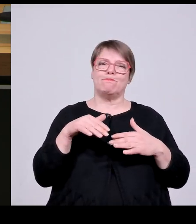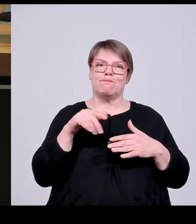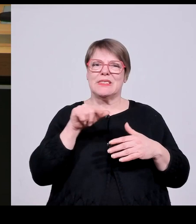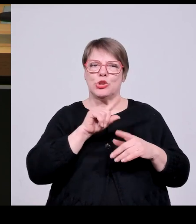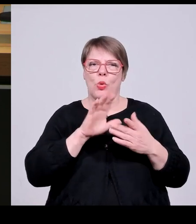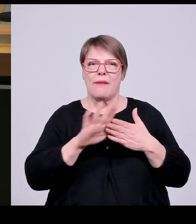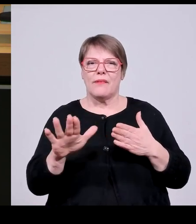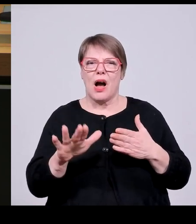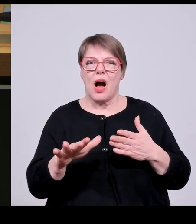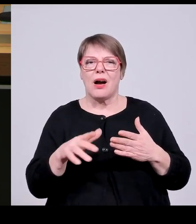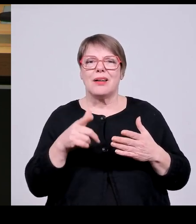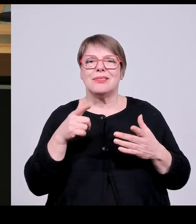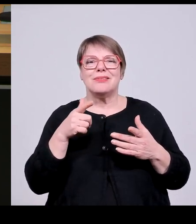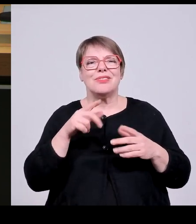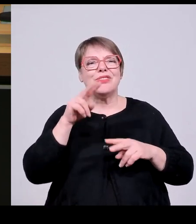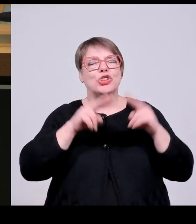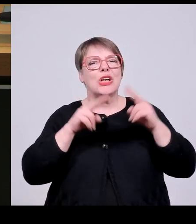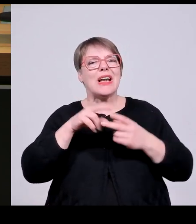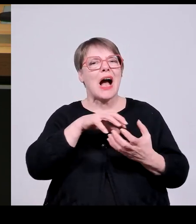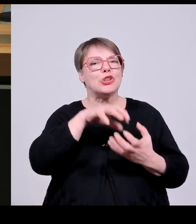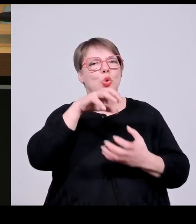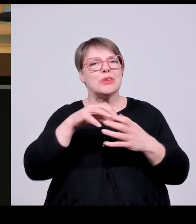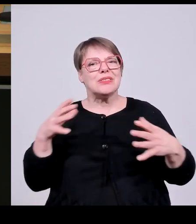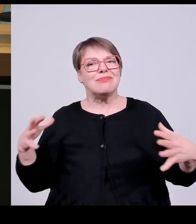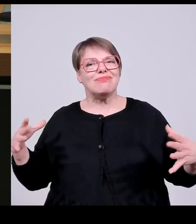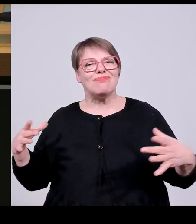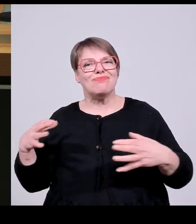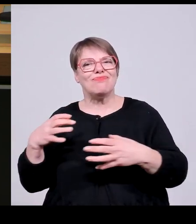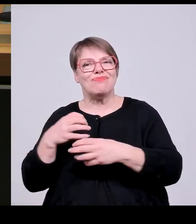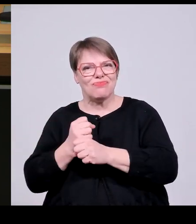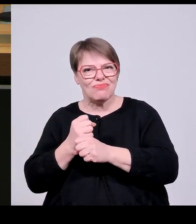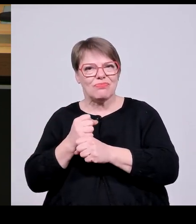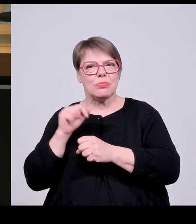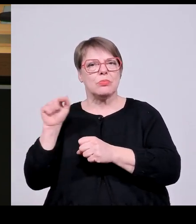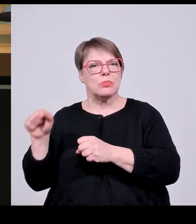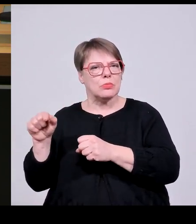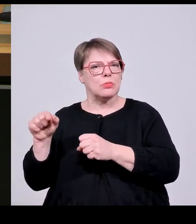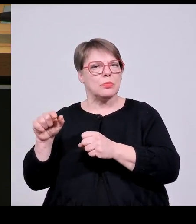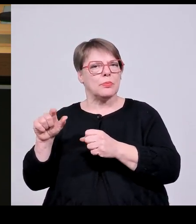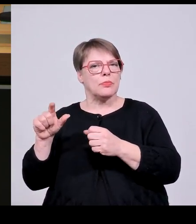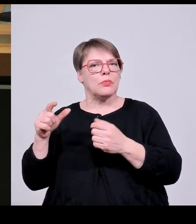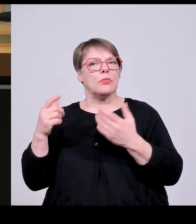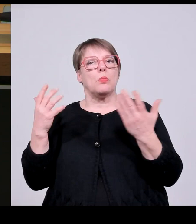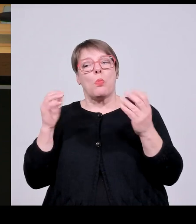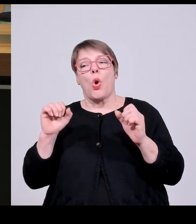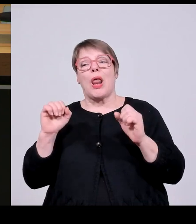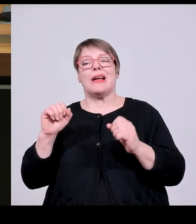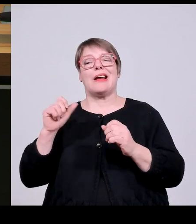Wählervotum entsprechen nicht zu wählen und deswegen sind wir vorsichtig, und das ist ein Punkt, den sollten Sie sich auch hinter die Ohren schreiben,